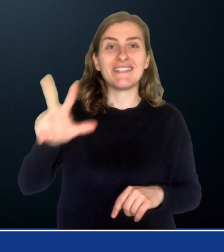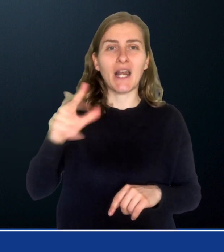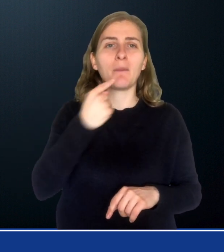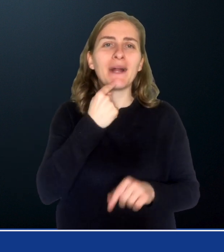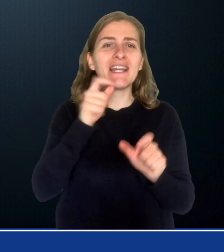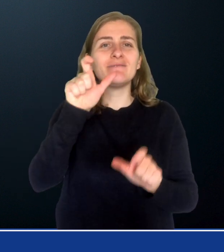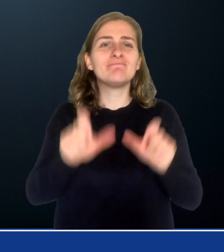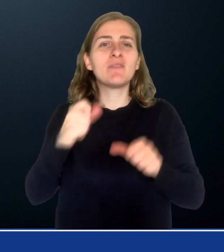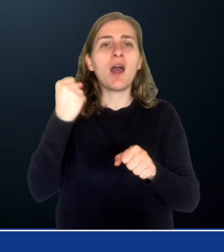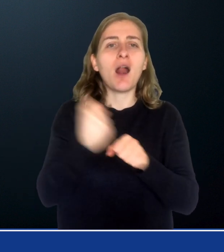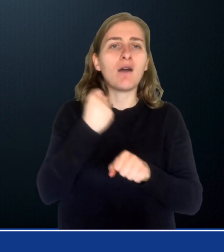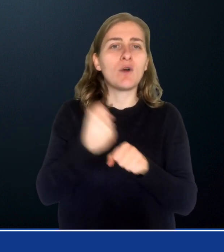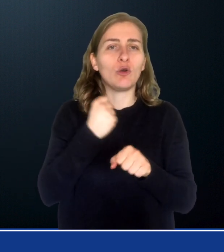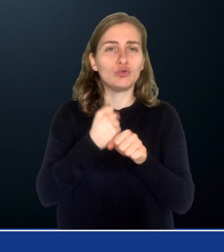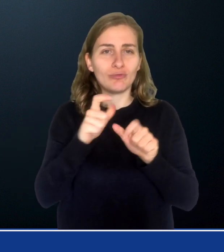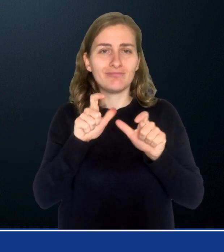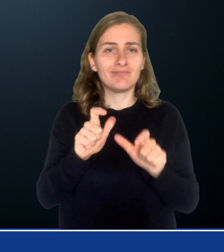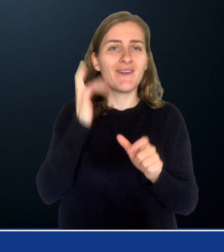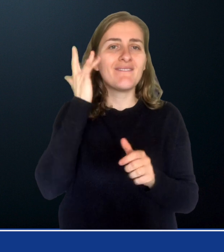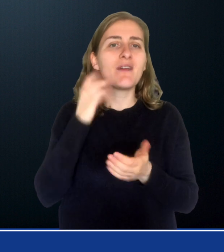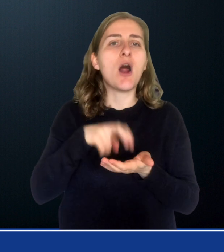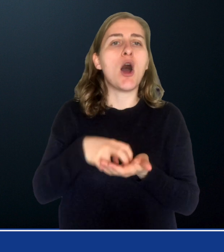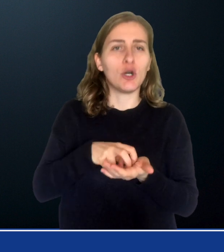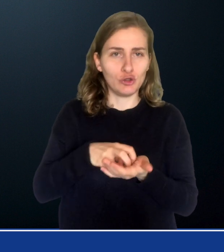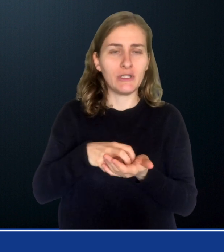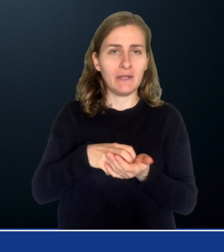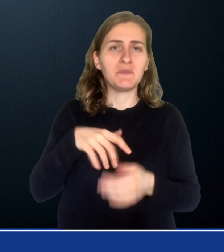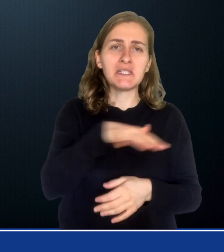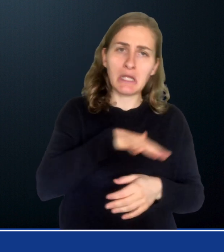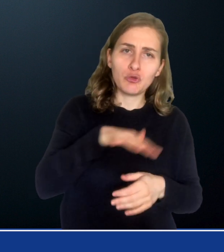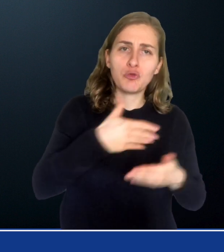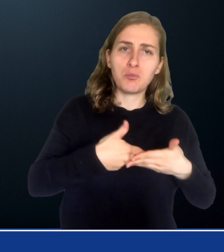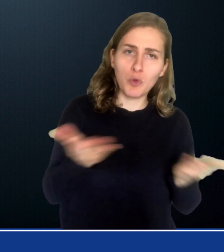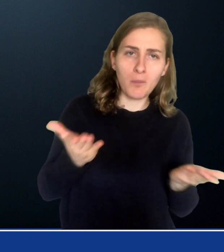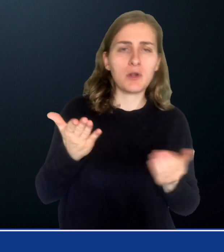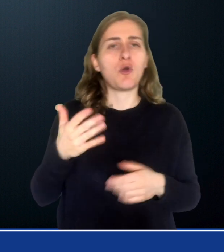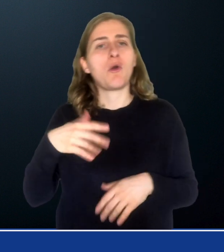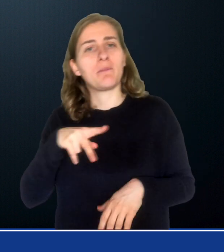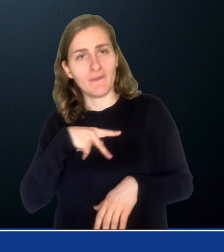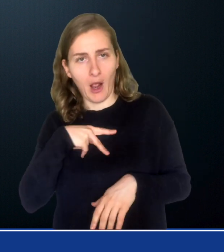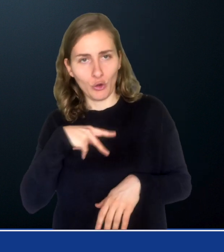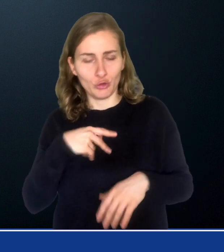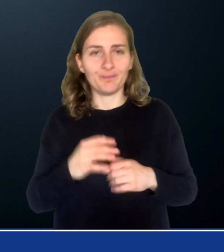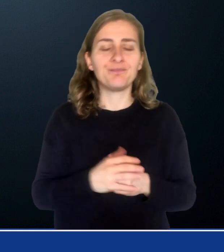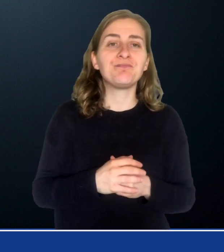per i lavoratori fragili, del settore pubblico e di quello privato.